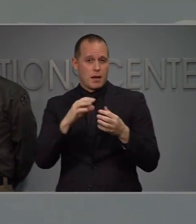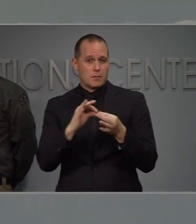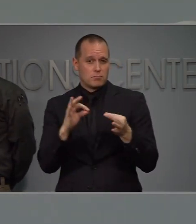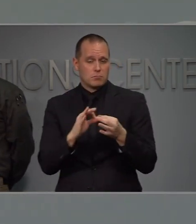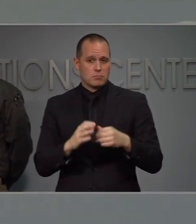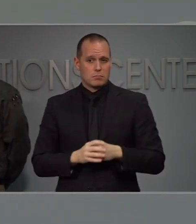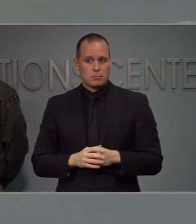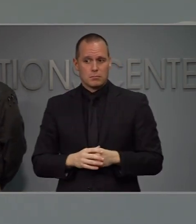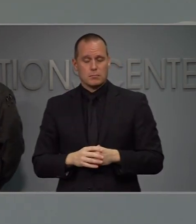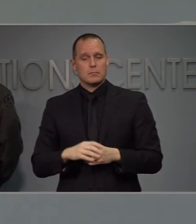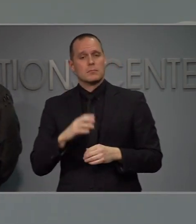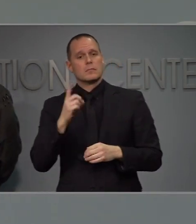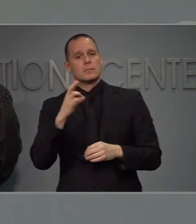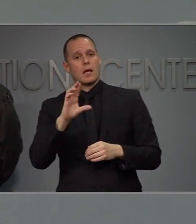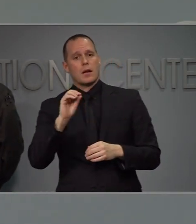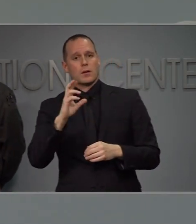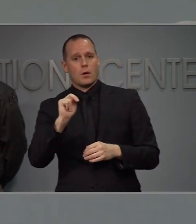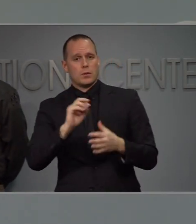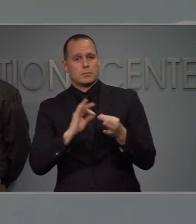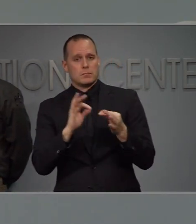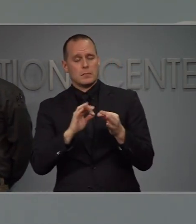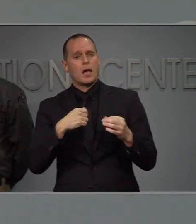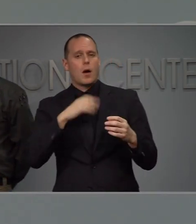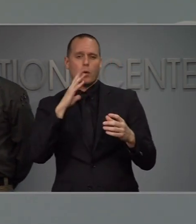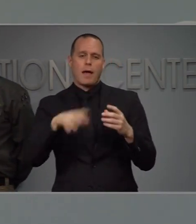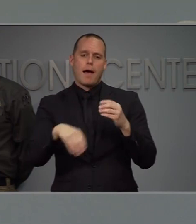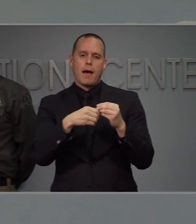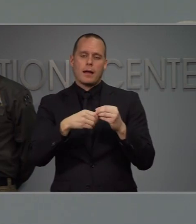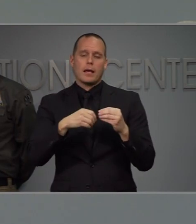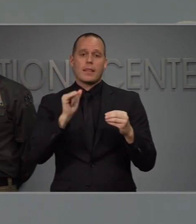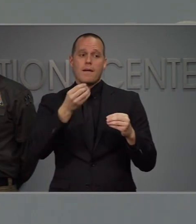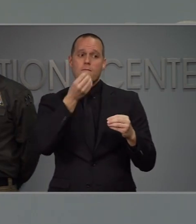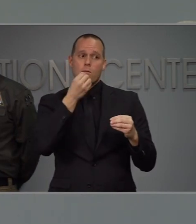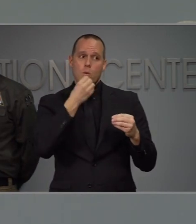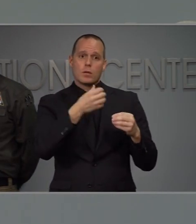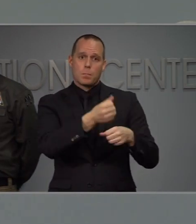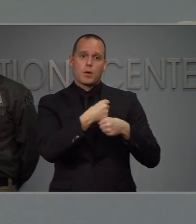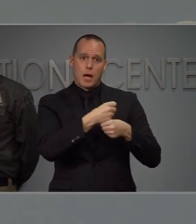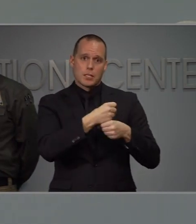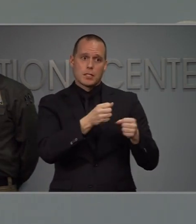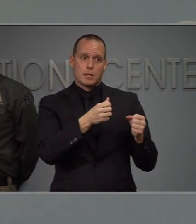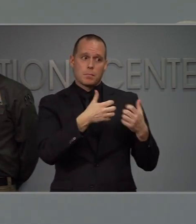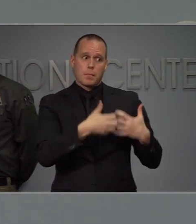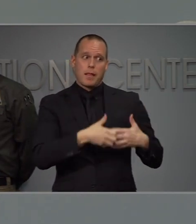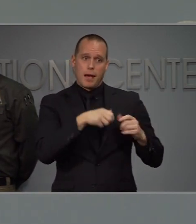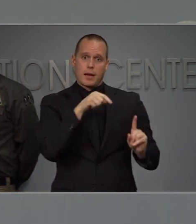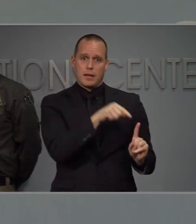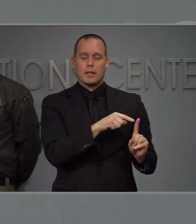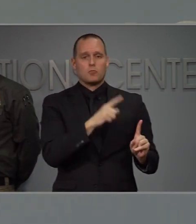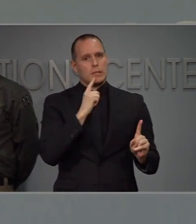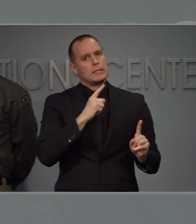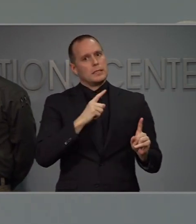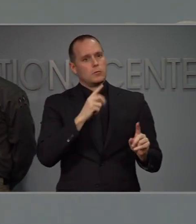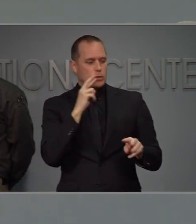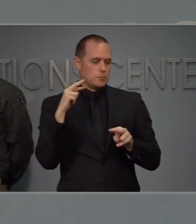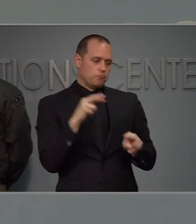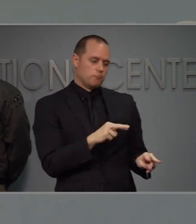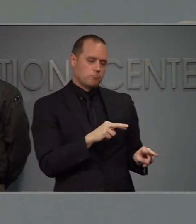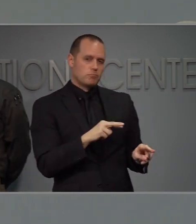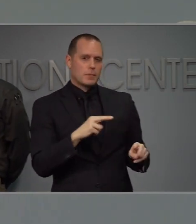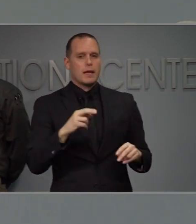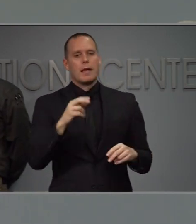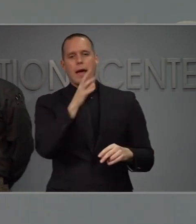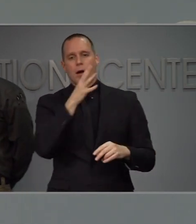Coen quiere agregar más.